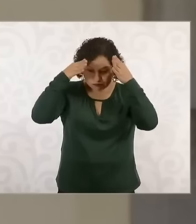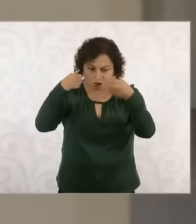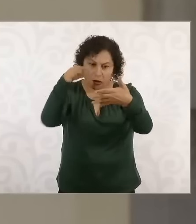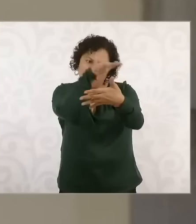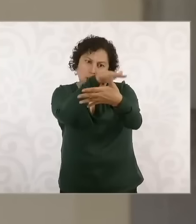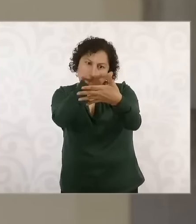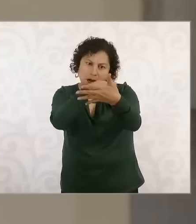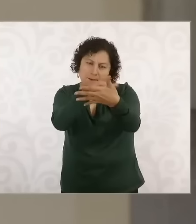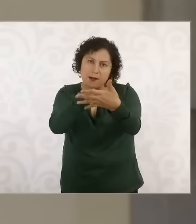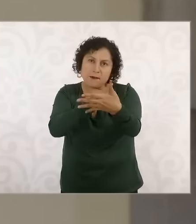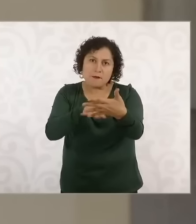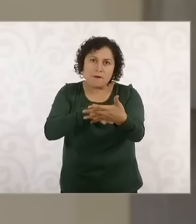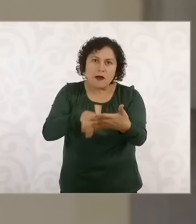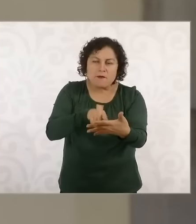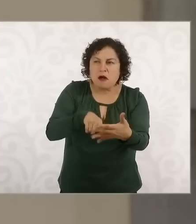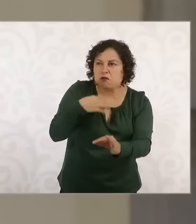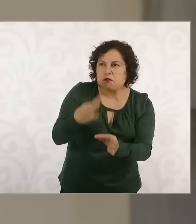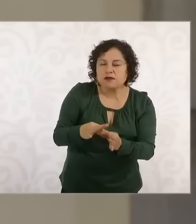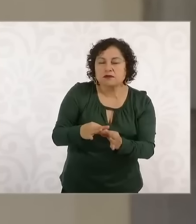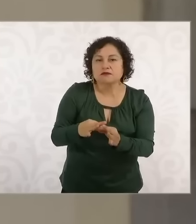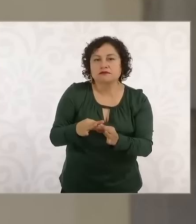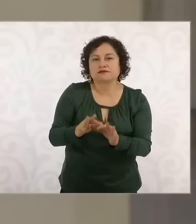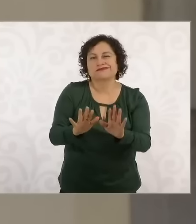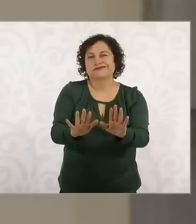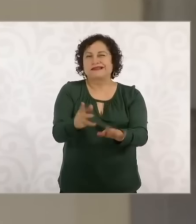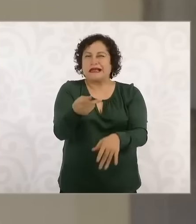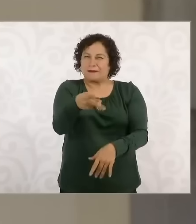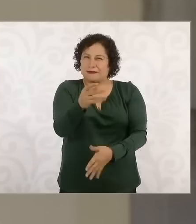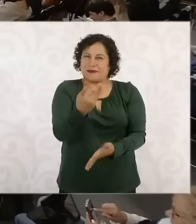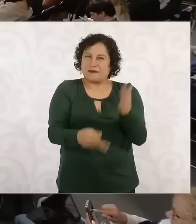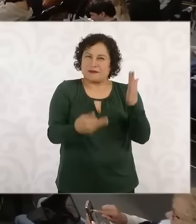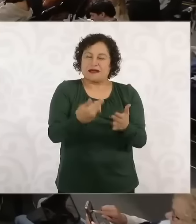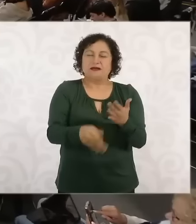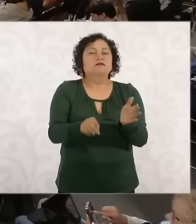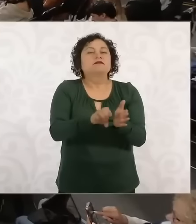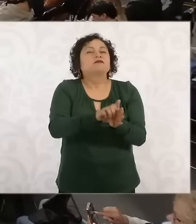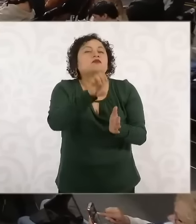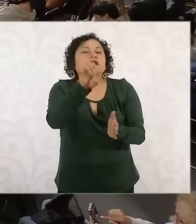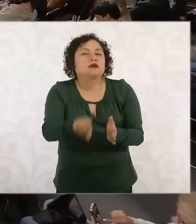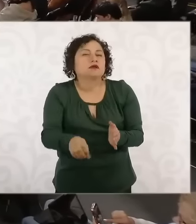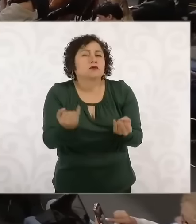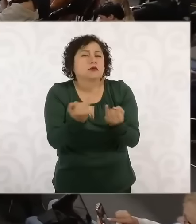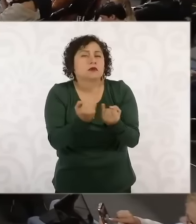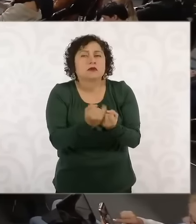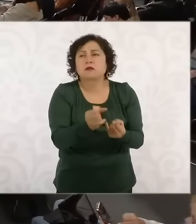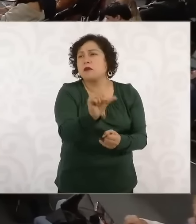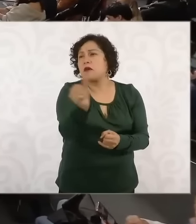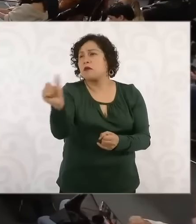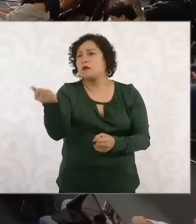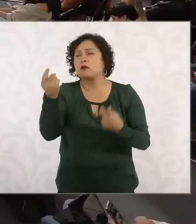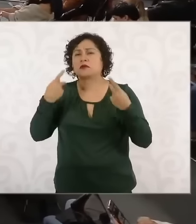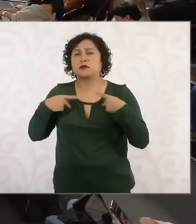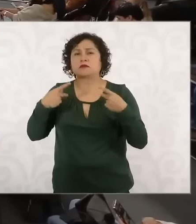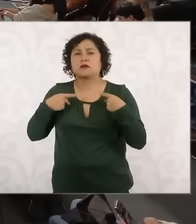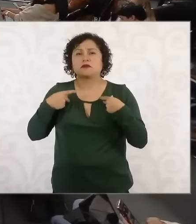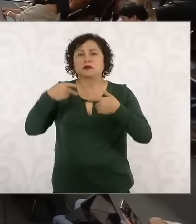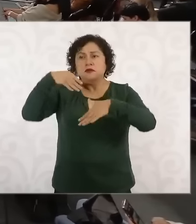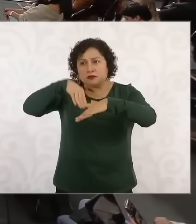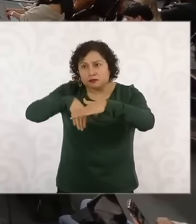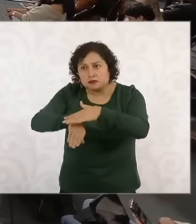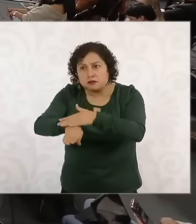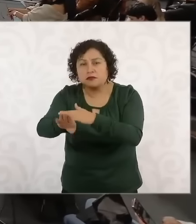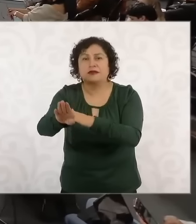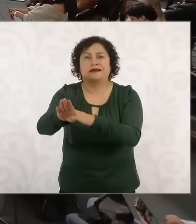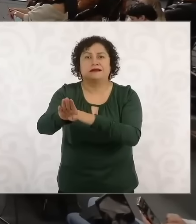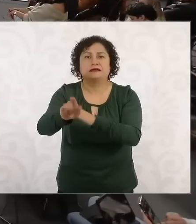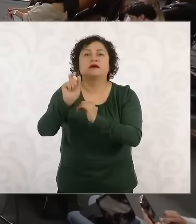esa parte o la gente mismo misma que acudimos a un servicio y desde la entrada nos da que me va